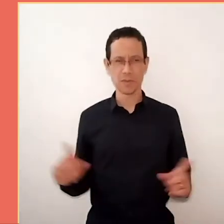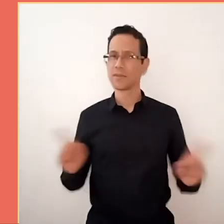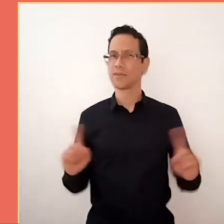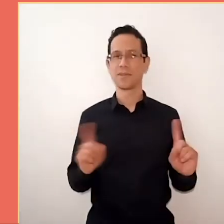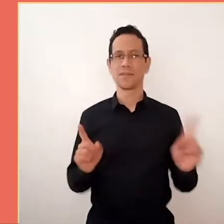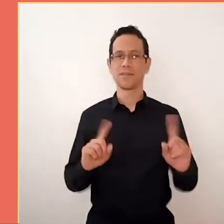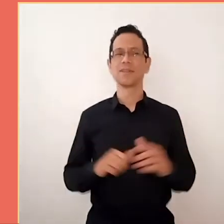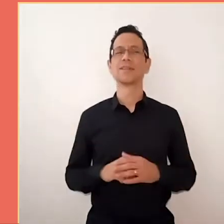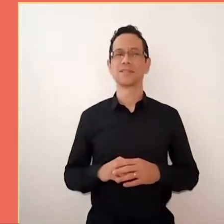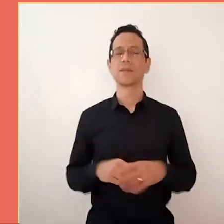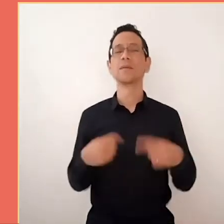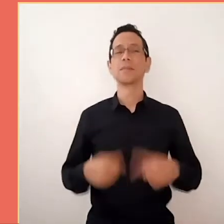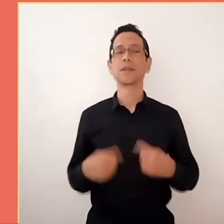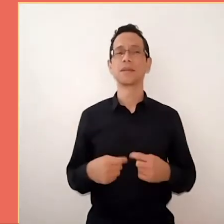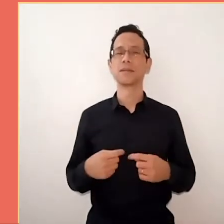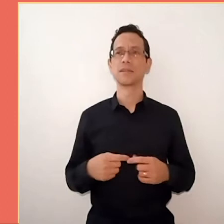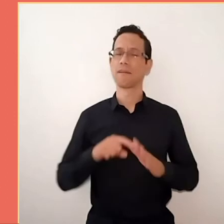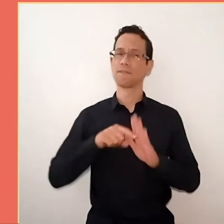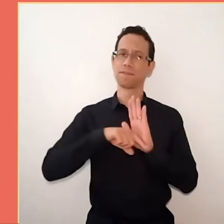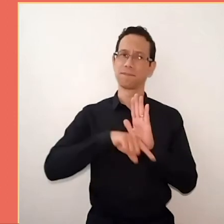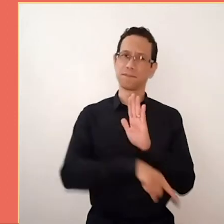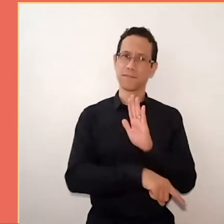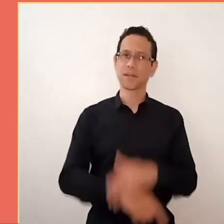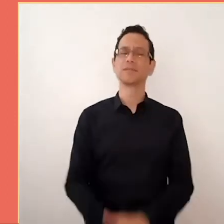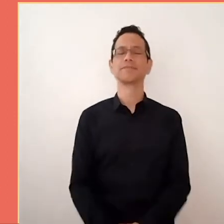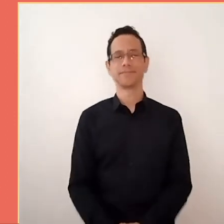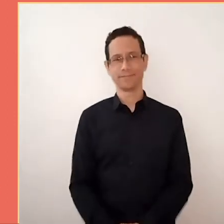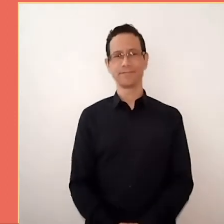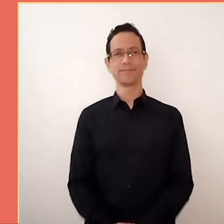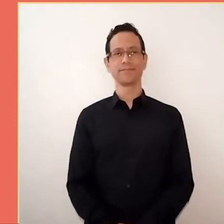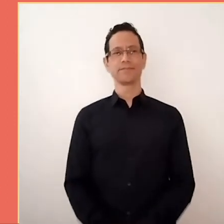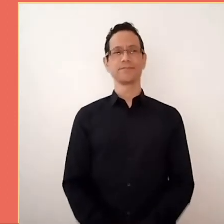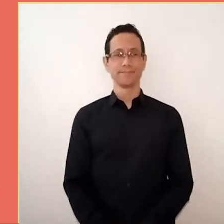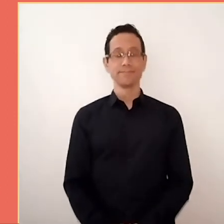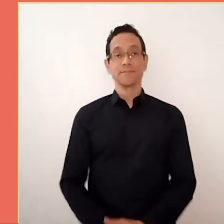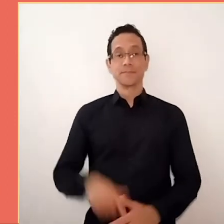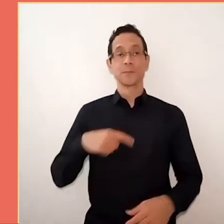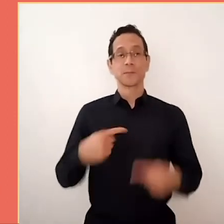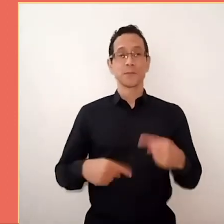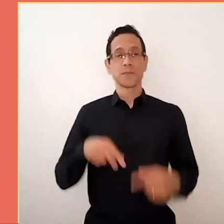o que a gente tem que fazer é muito complexo. Aí nós temos o quê? Nós temos uma política nacional de alfabetização